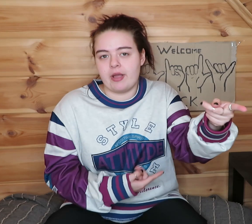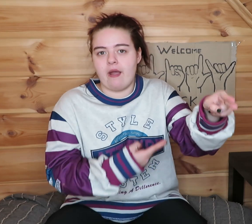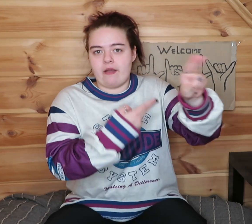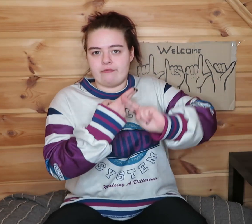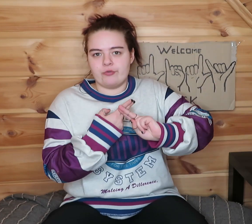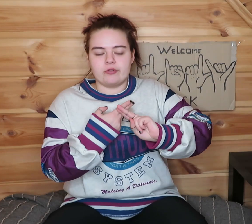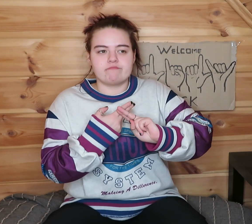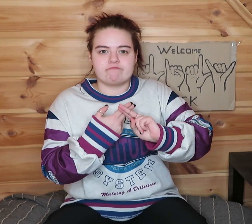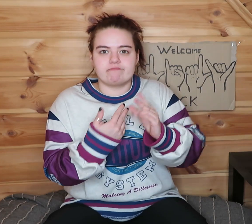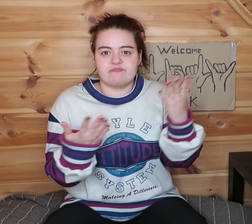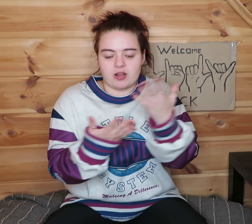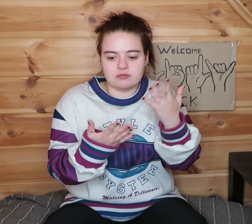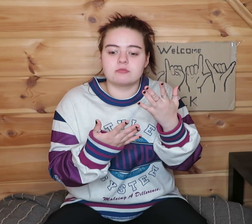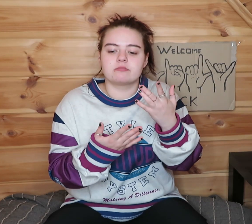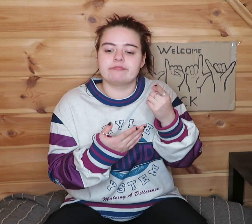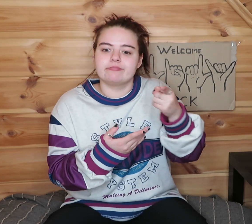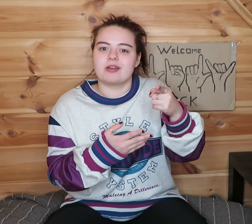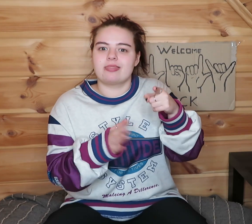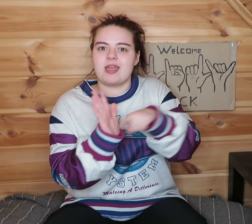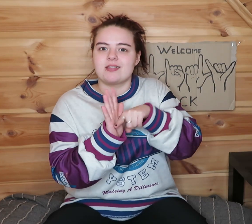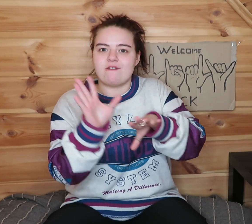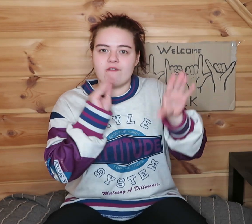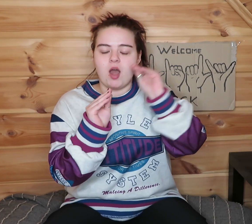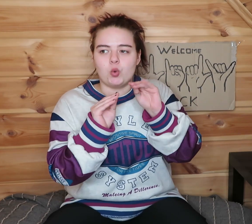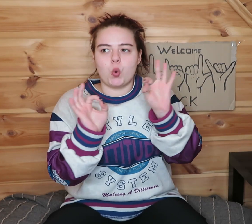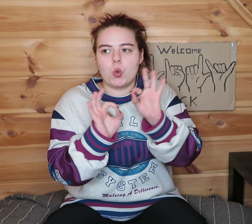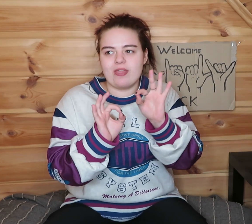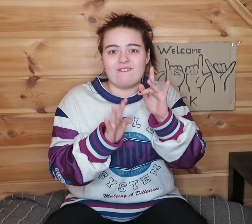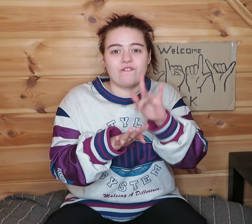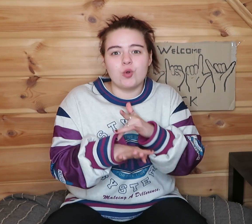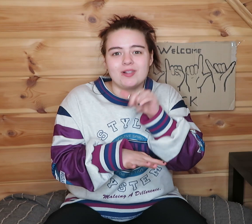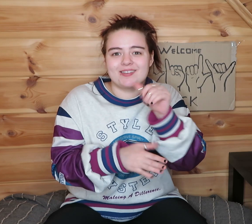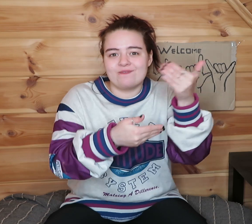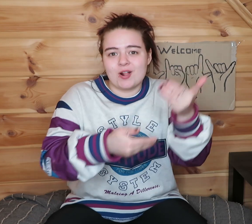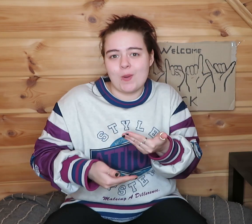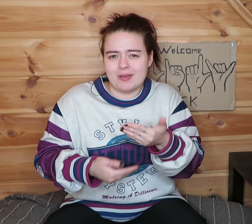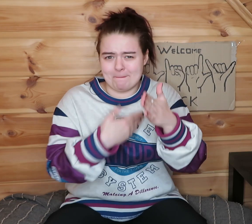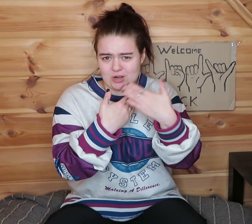Manche haben geantwortet, dass sie eine negative Erfahrung hatten oder sich nicht so willkommen fühlen.